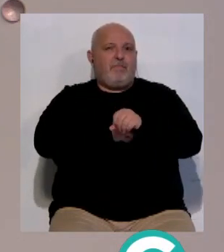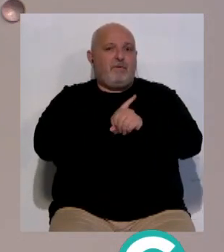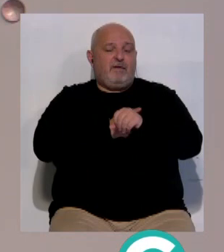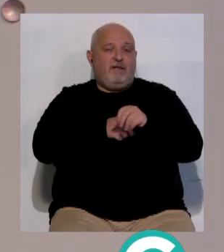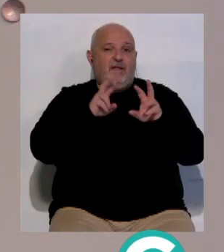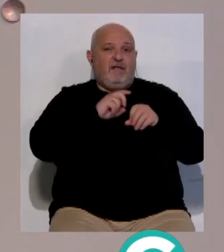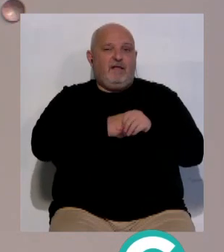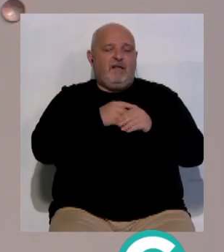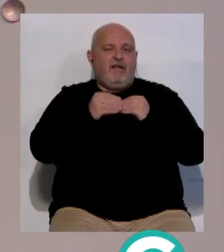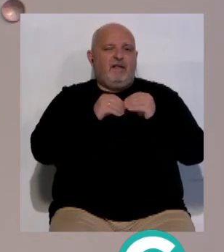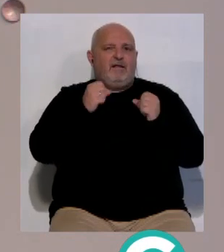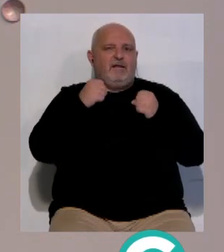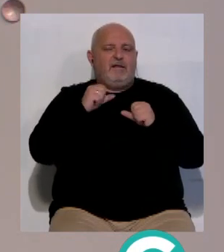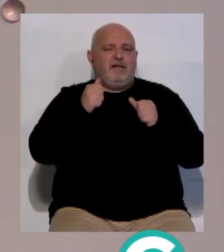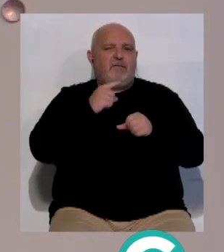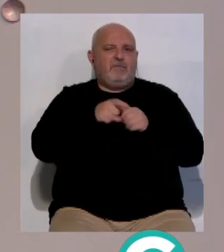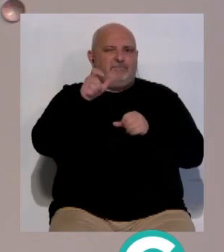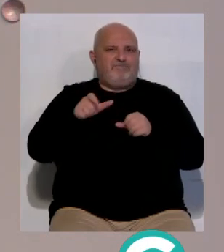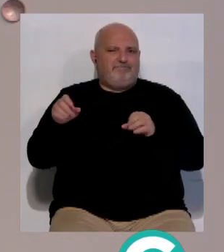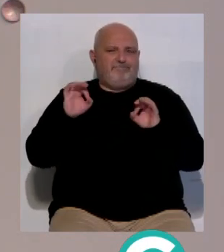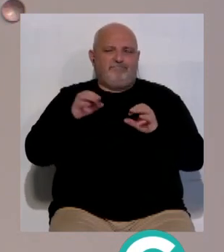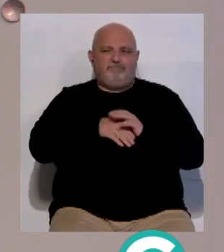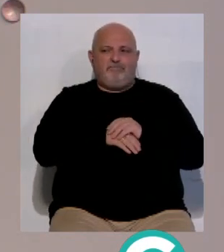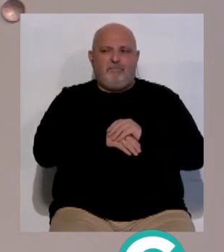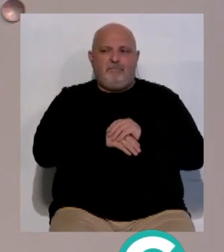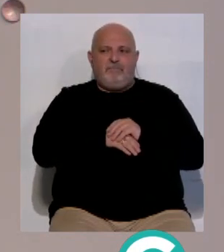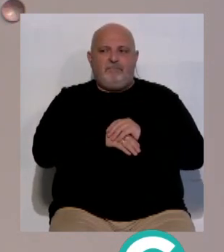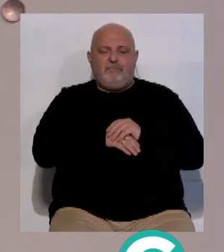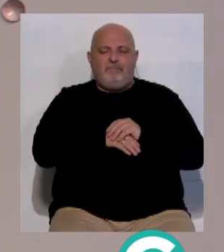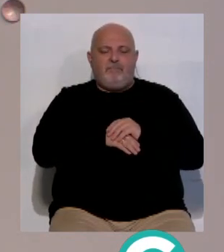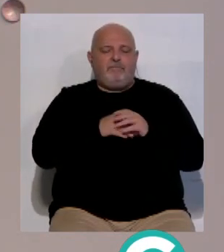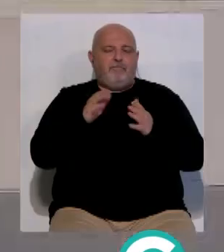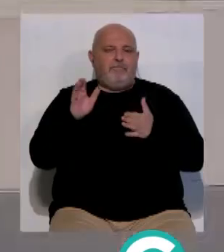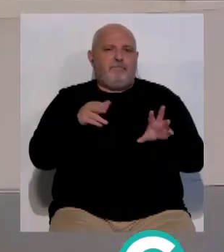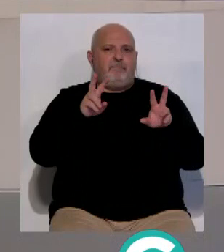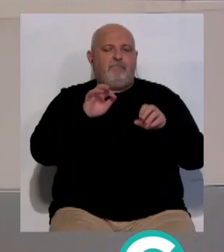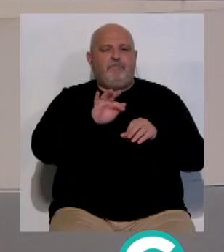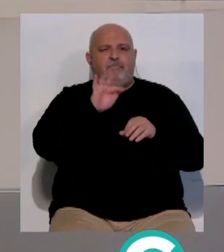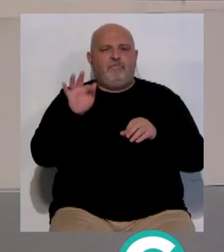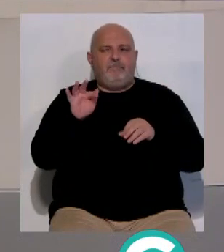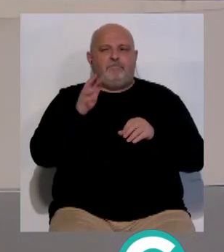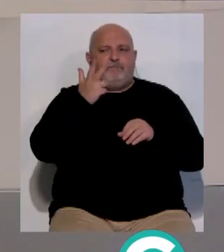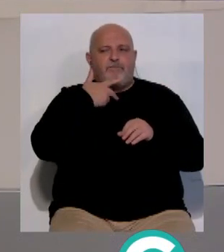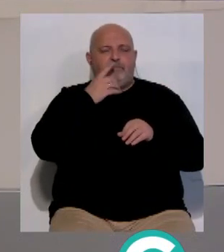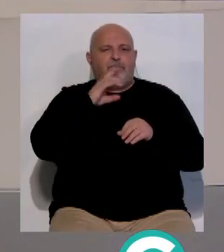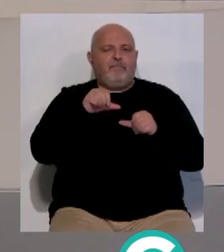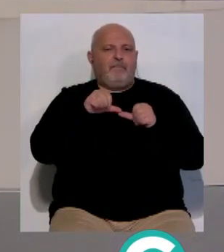el deporte lo tienen que practicar deportistas vamos rápidamente a conocer los mejores valorados